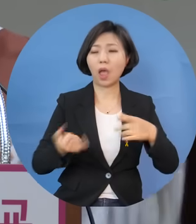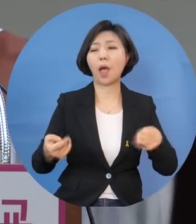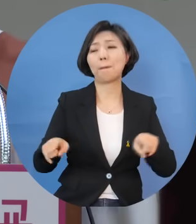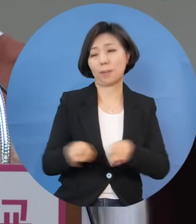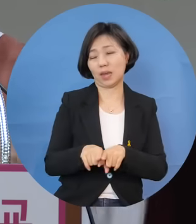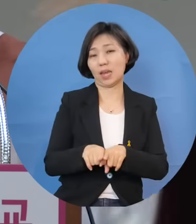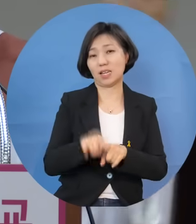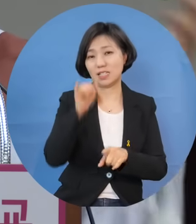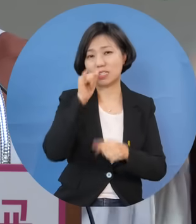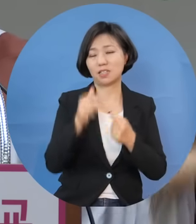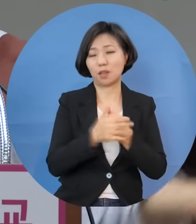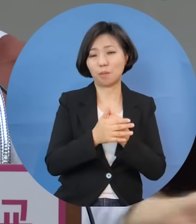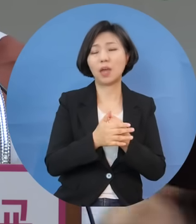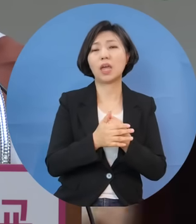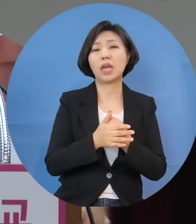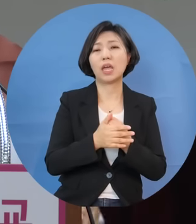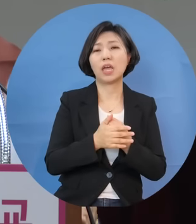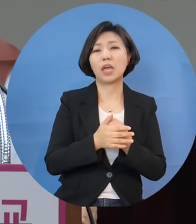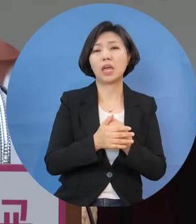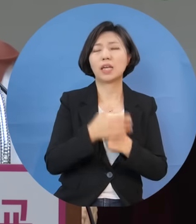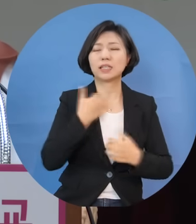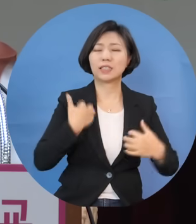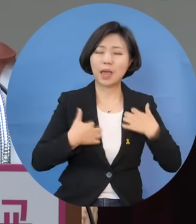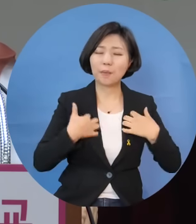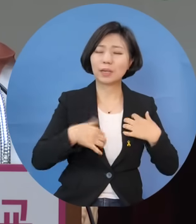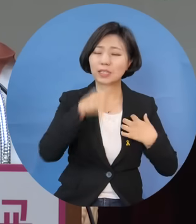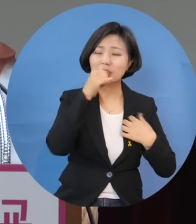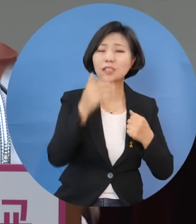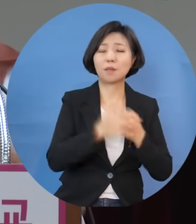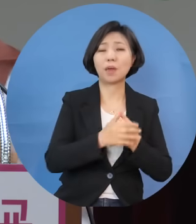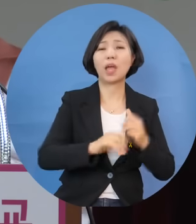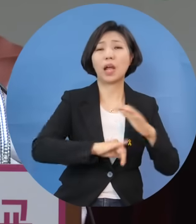앞으로 가족과 헤어지는 뭐가 있다? 괴로움이 따를 거고,